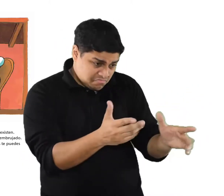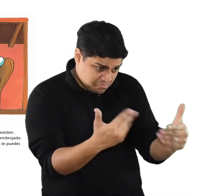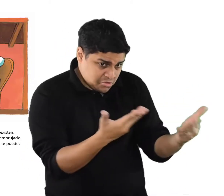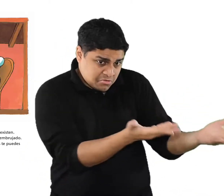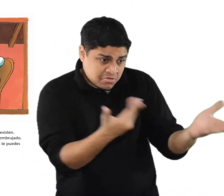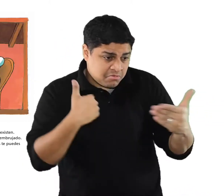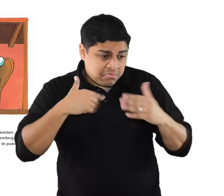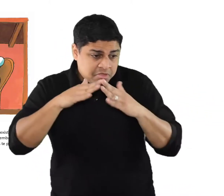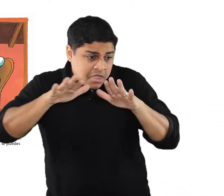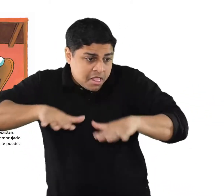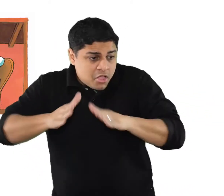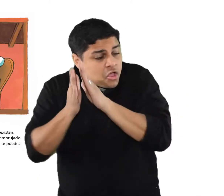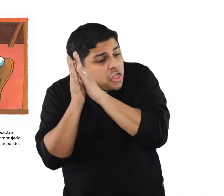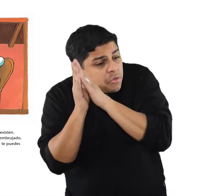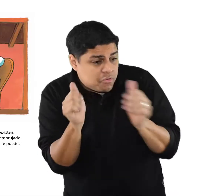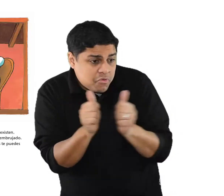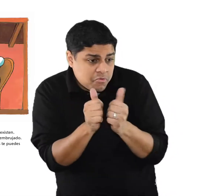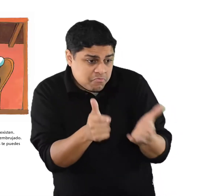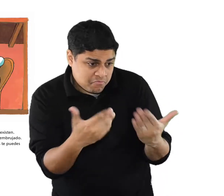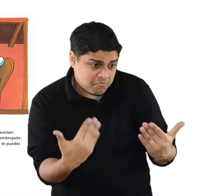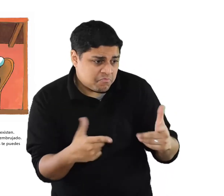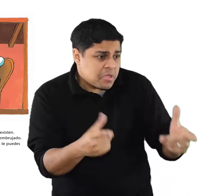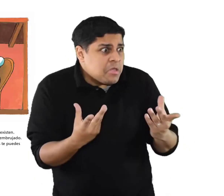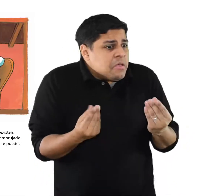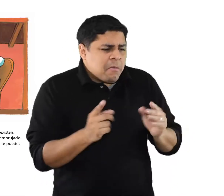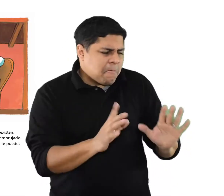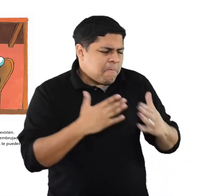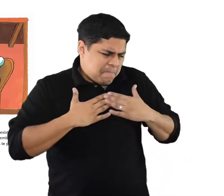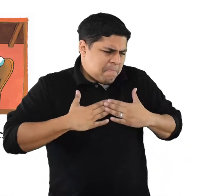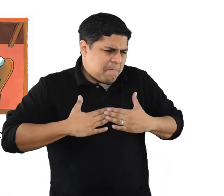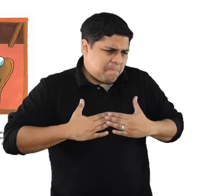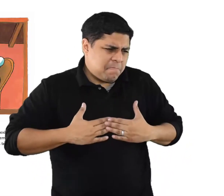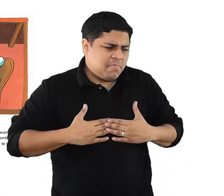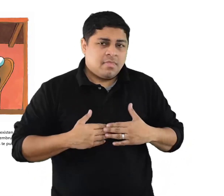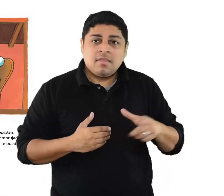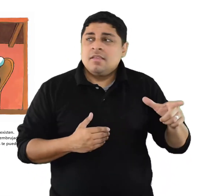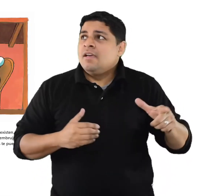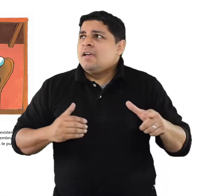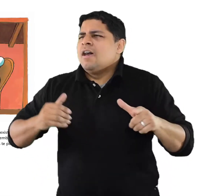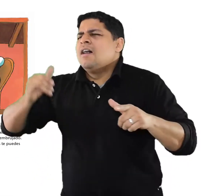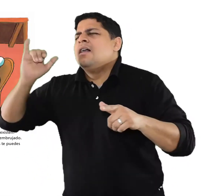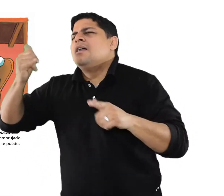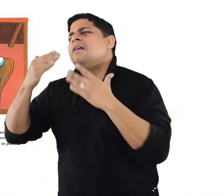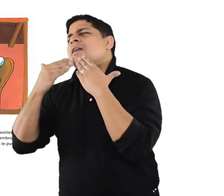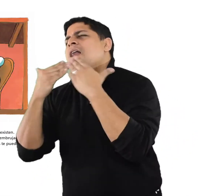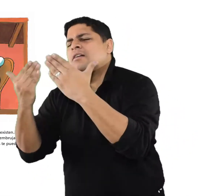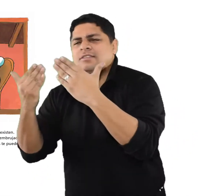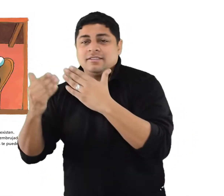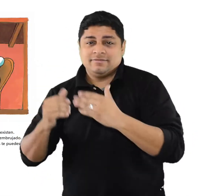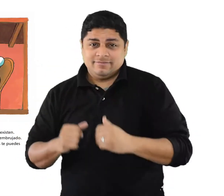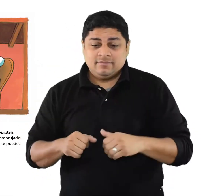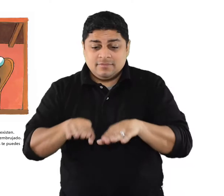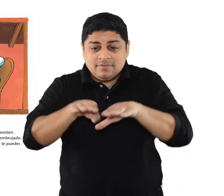tranquilo. Si quieres te puedes quedar aquí en mi casa a dormir conmigo, para que no tengas miedo y así estes más tranquilo". El Sr. Sapo le dijo: "Si, Gracias".